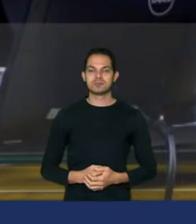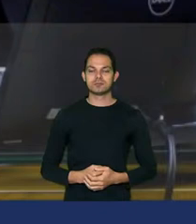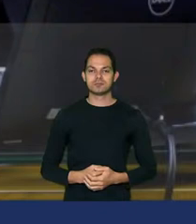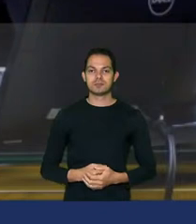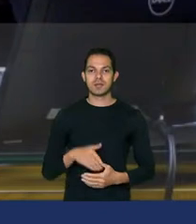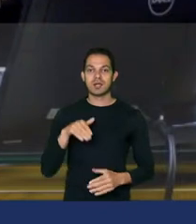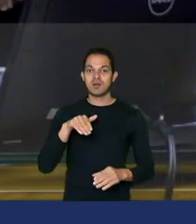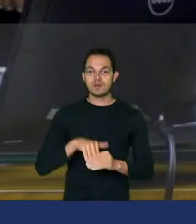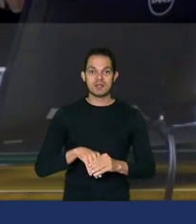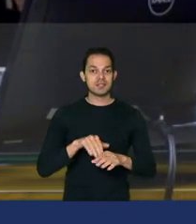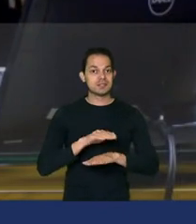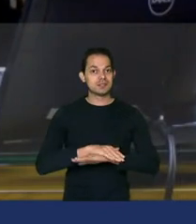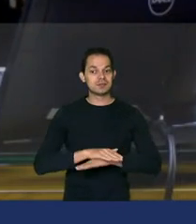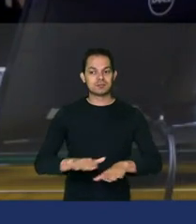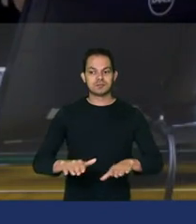MONETÁRIA . A MINORIA LIBERA. -- [PRESIDENTE]: ESTÁ